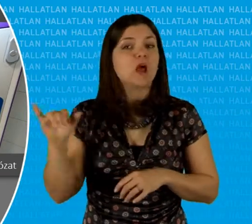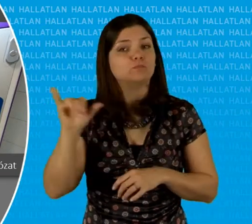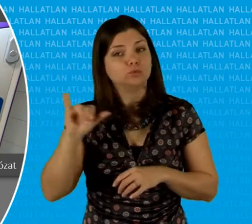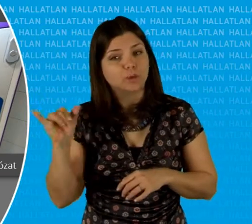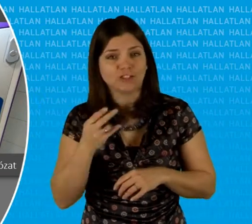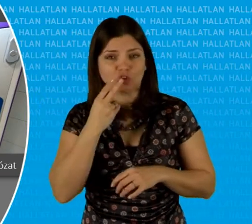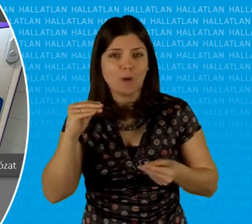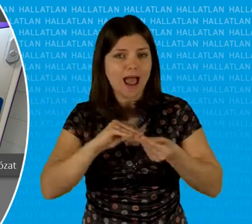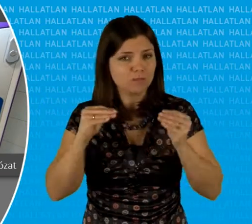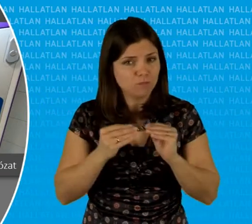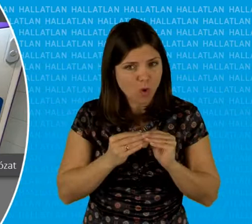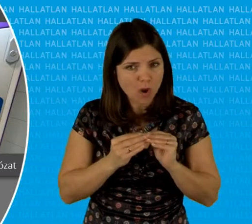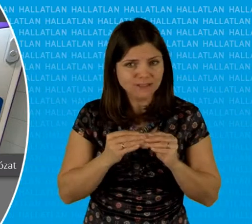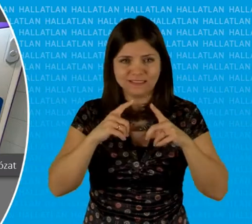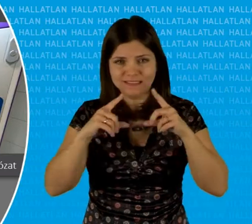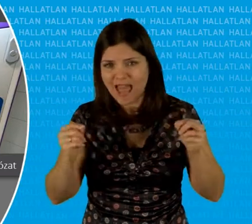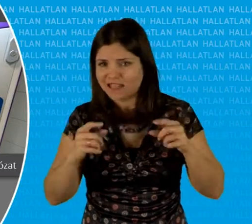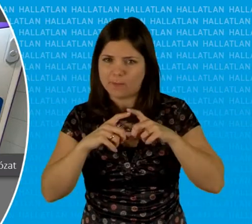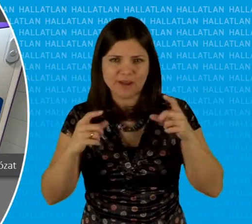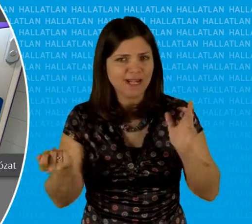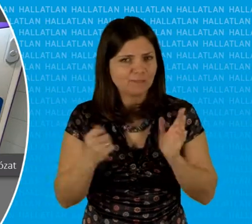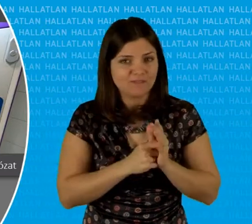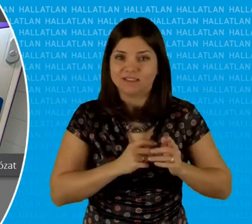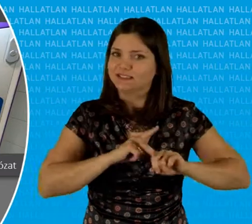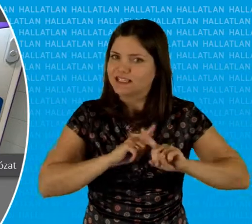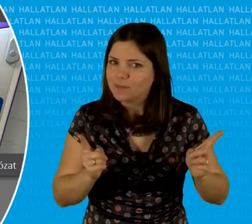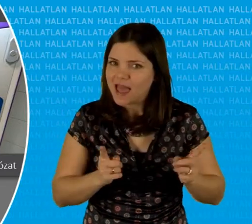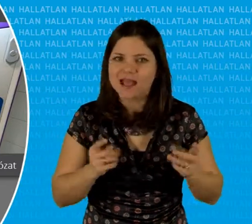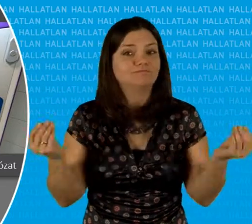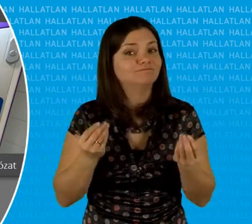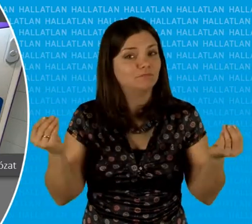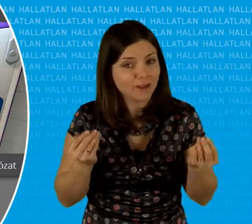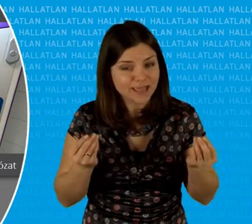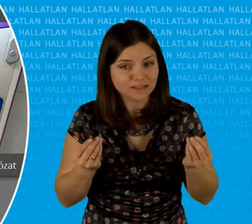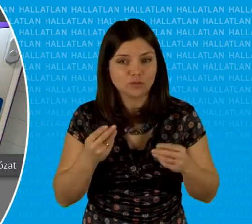A budapesti dohányboltokban nem lesz lehetőség tömegközlekedési jegyet és bérletet is árusítani,